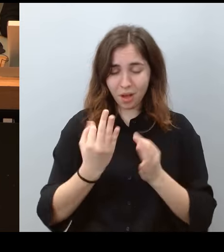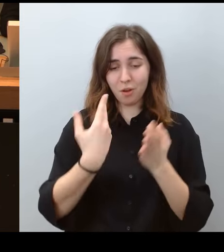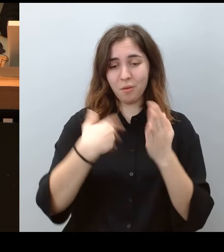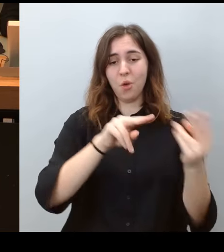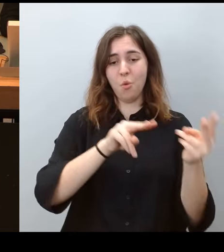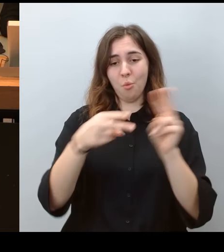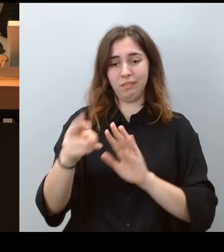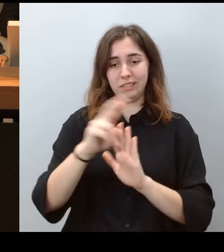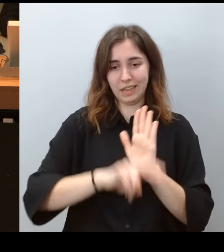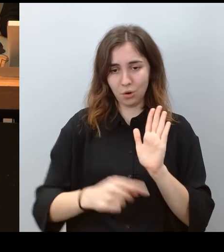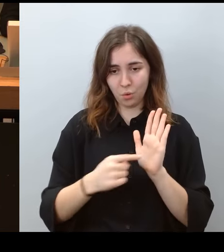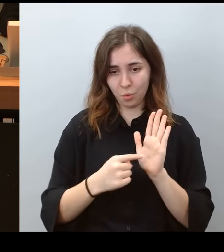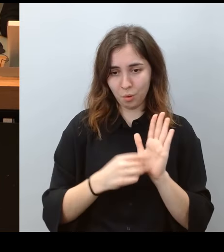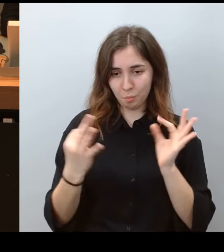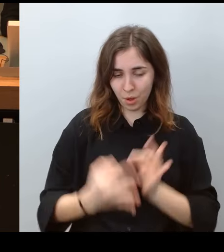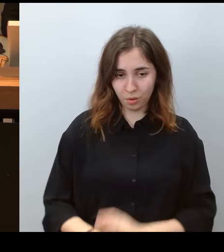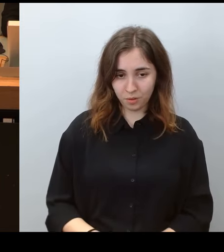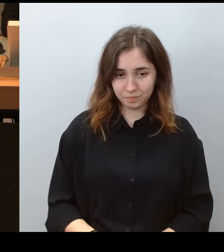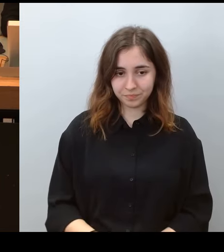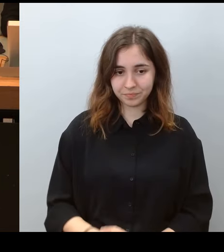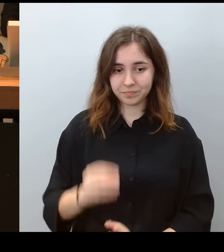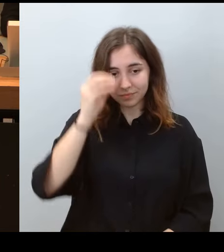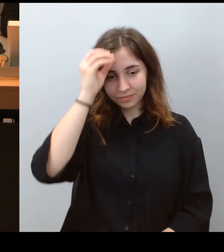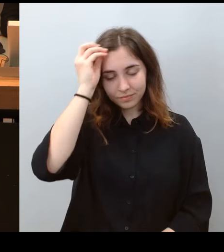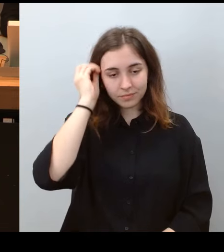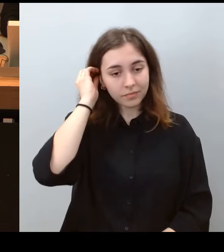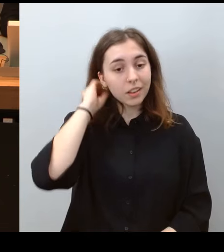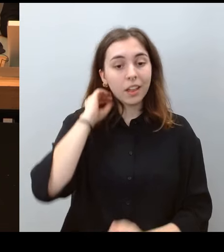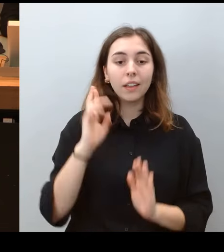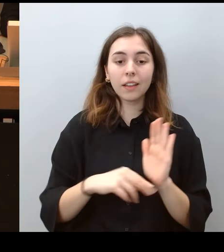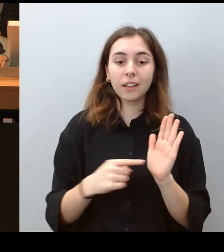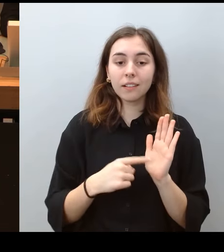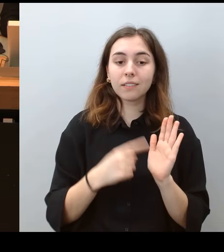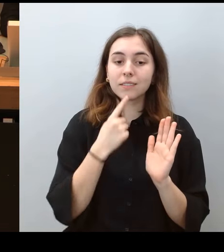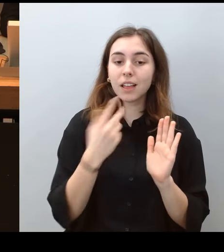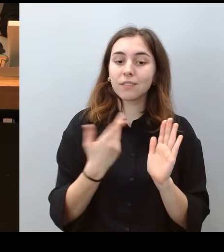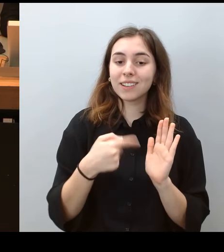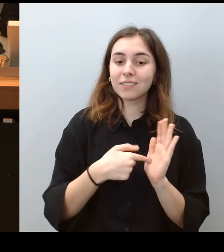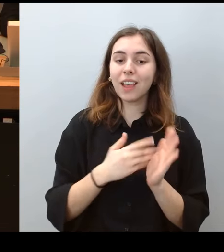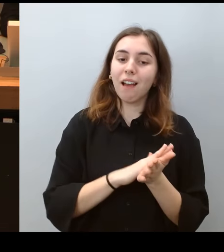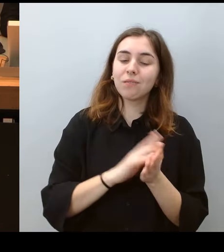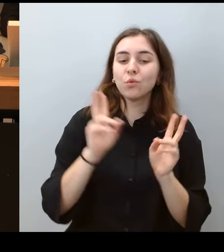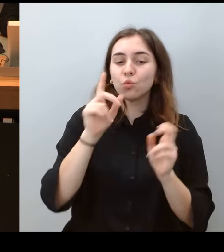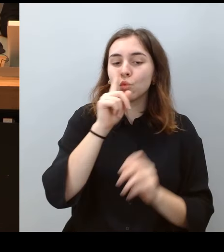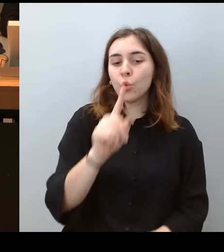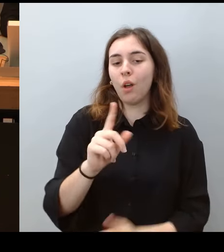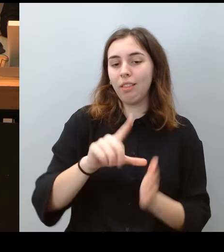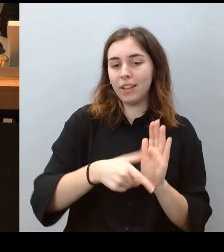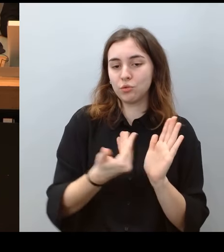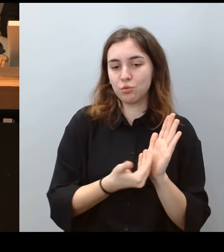dass der einfache Leistungsbescheid des jeweiligen Amtes als Nachweis ausreicht und man weder einen Berlinpass noch einen